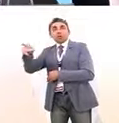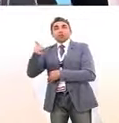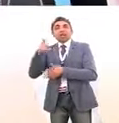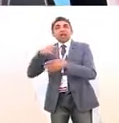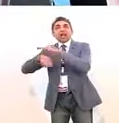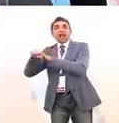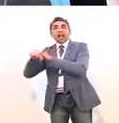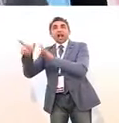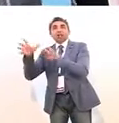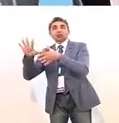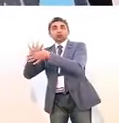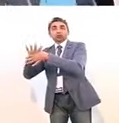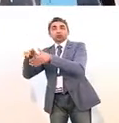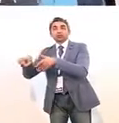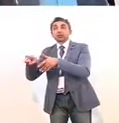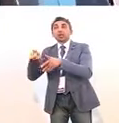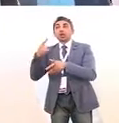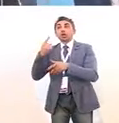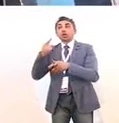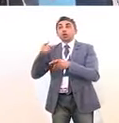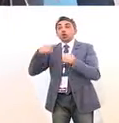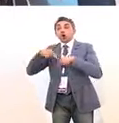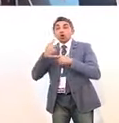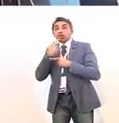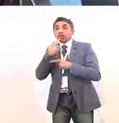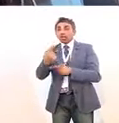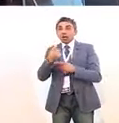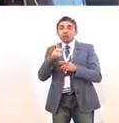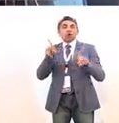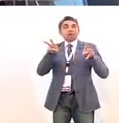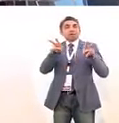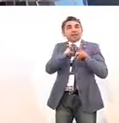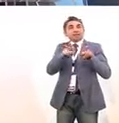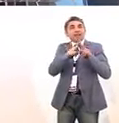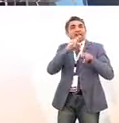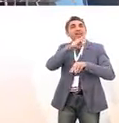che stiamo dalla parte dei nostri fratelli ebrei e stiamo dalla parte di chi difende